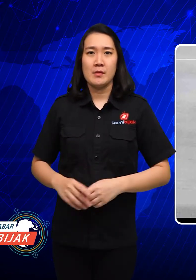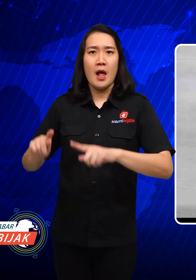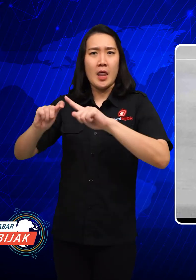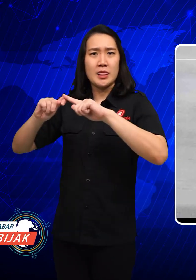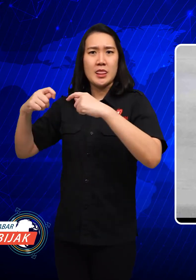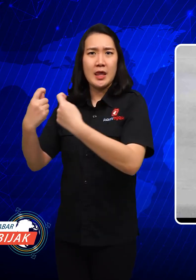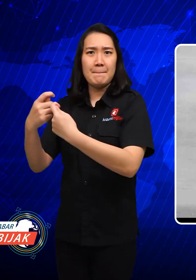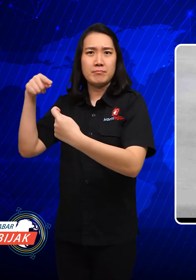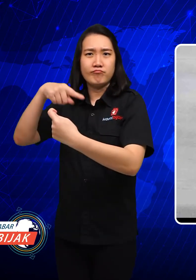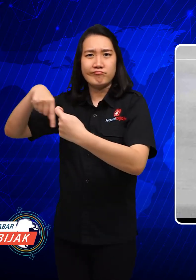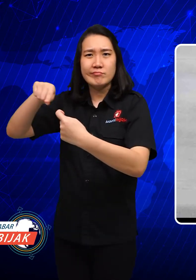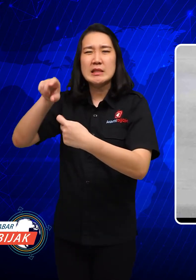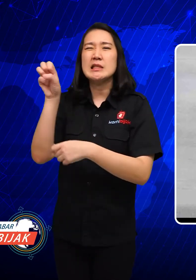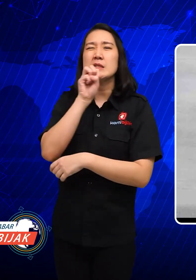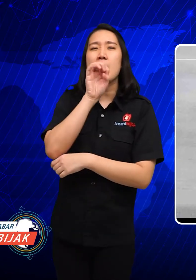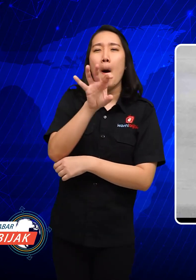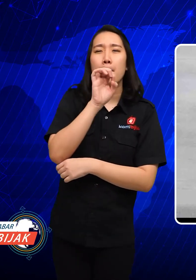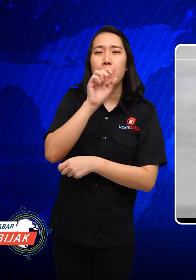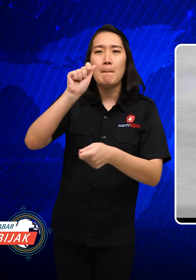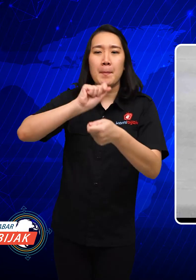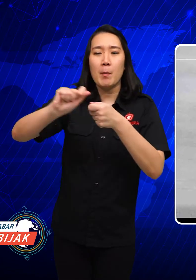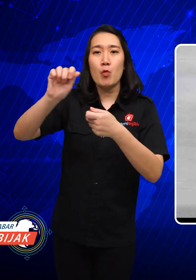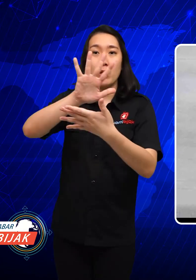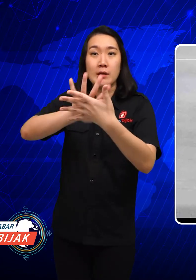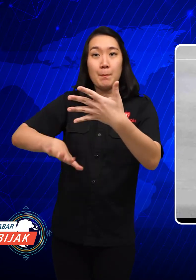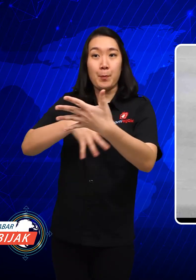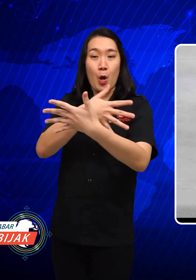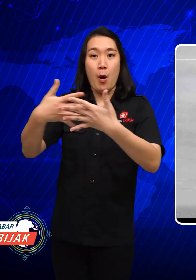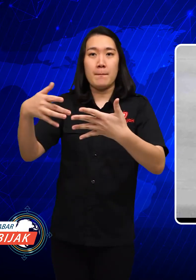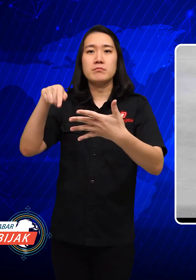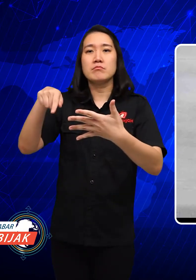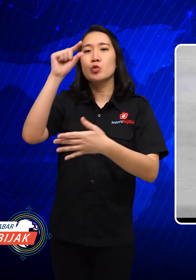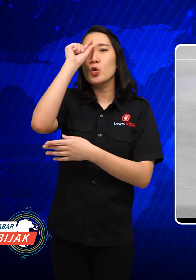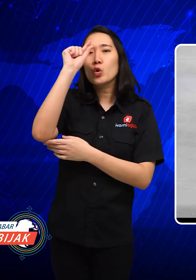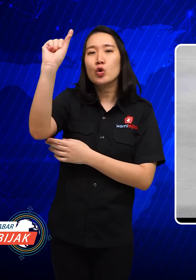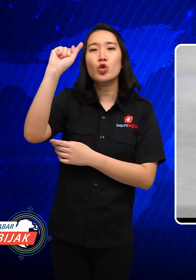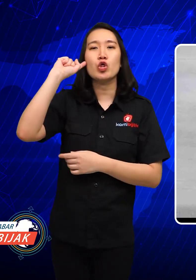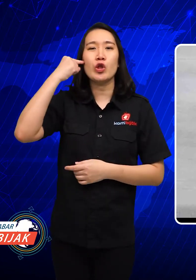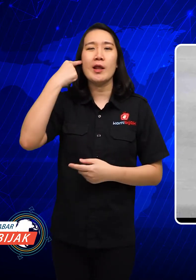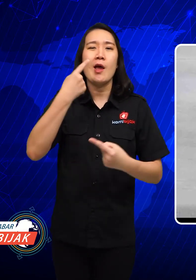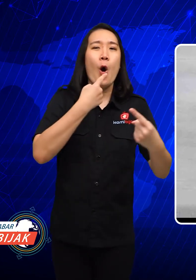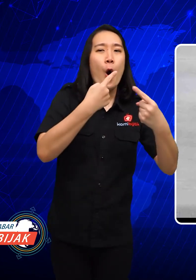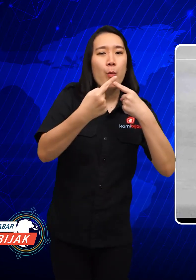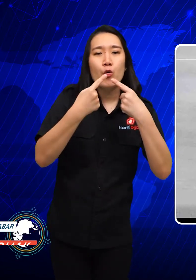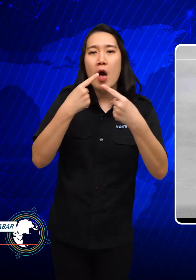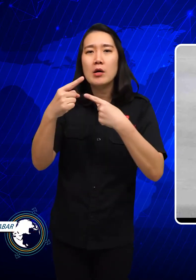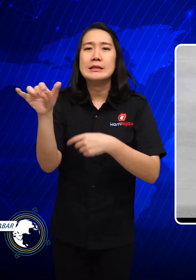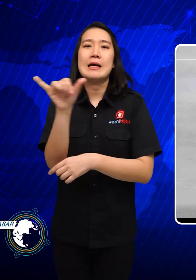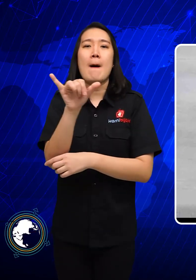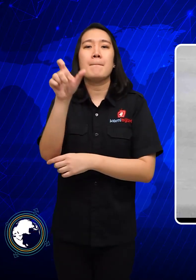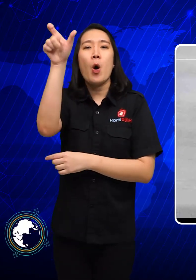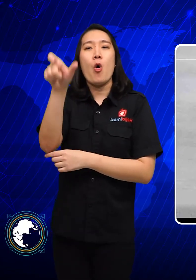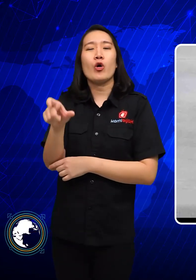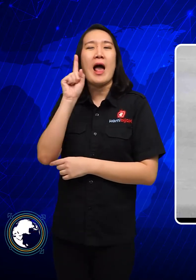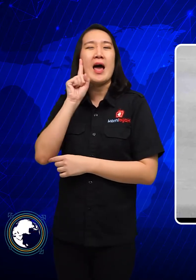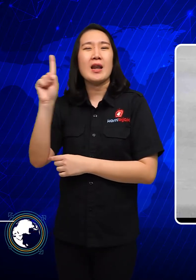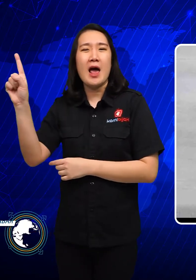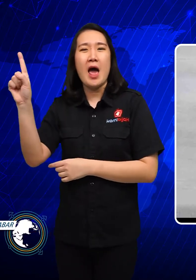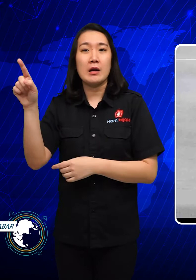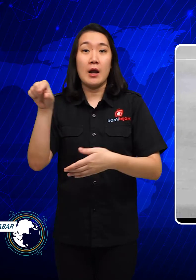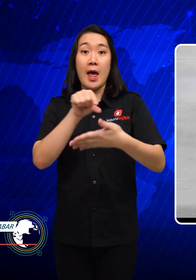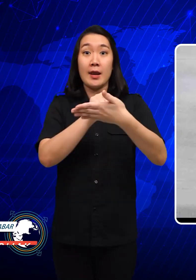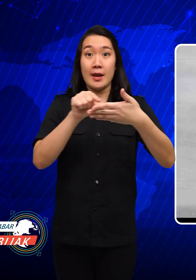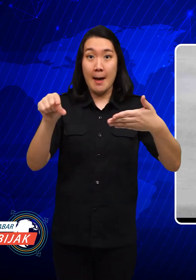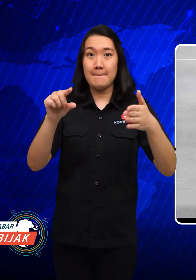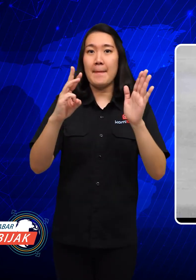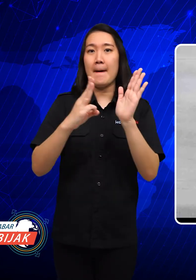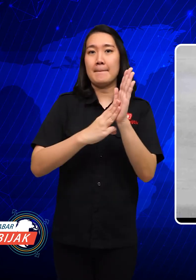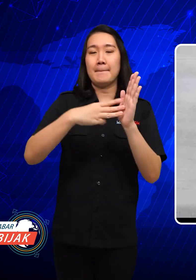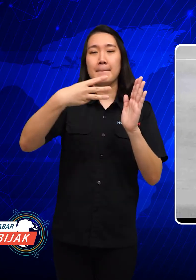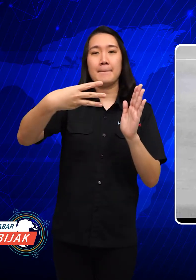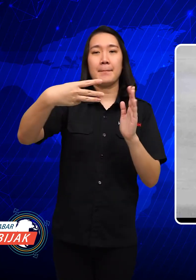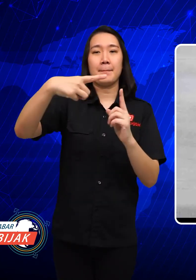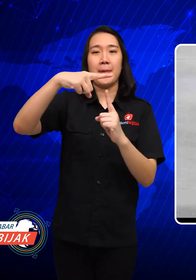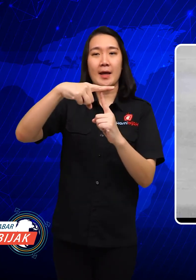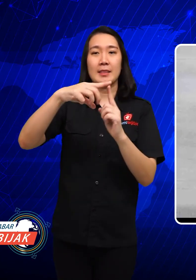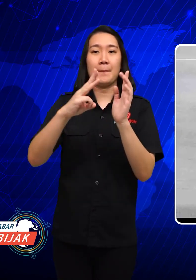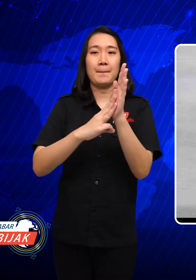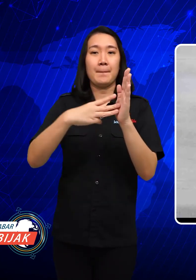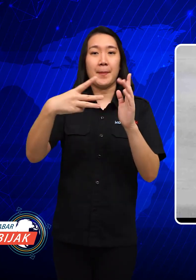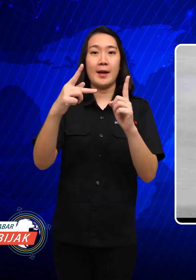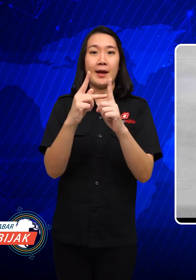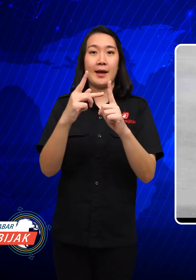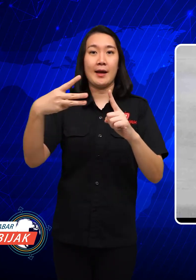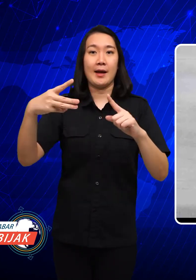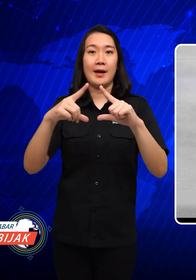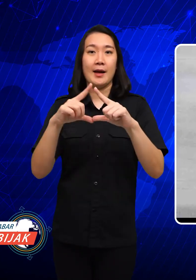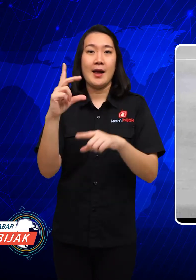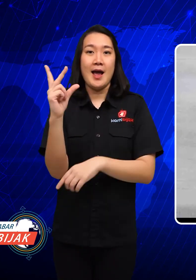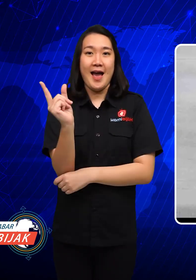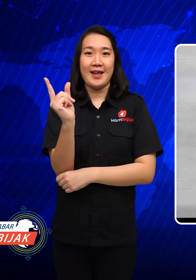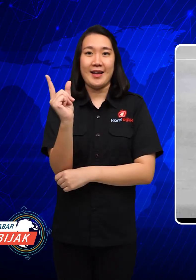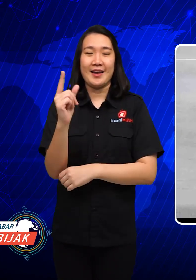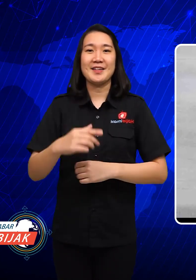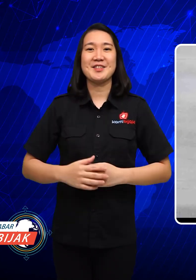Tim Singapura membuat program untuk Tuli dalam berkomunikasi dengan orang dengar, namanya MeetMeHear.